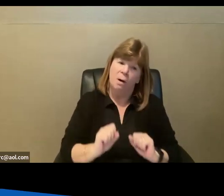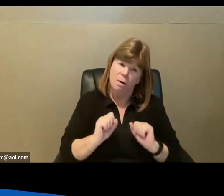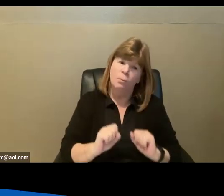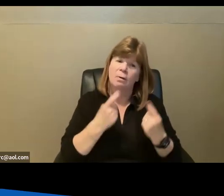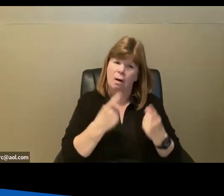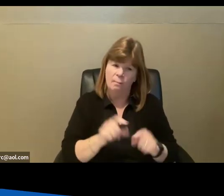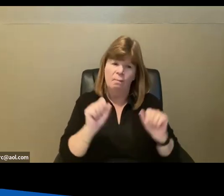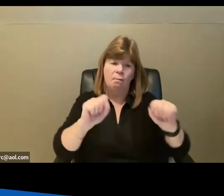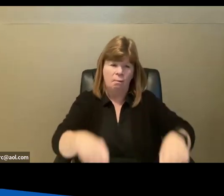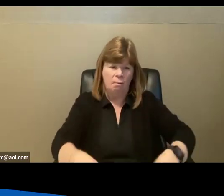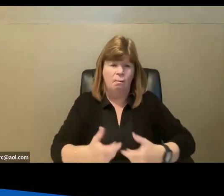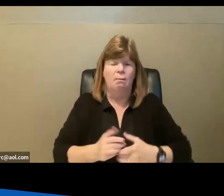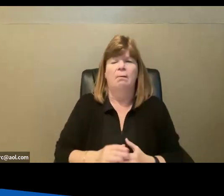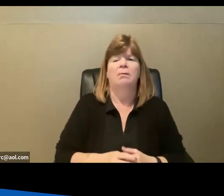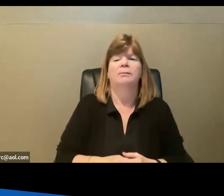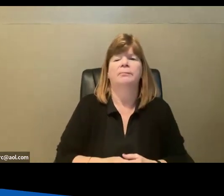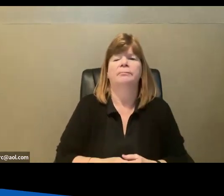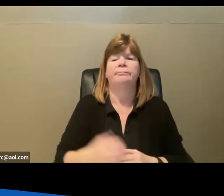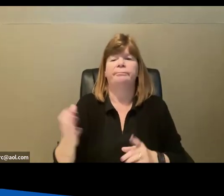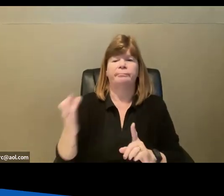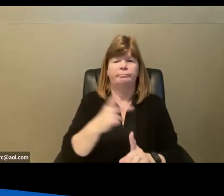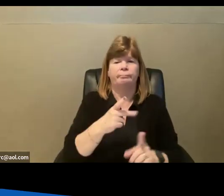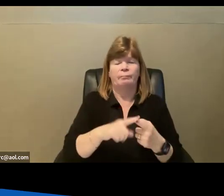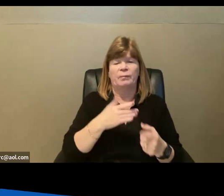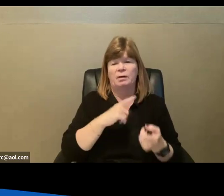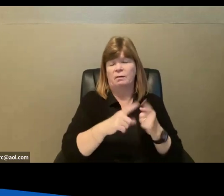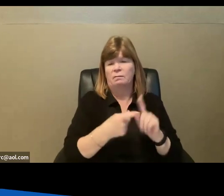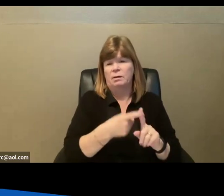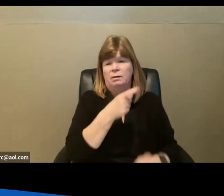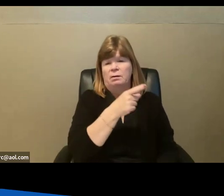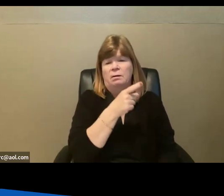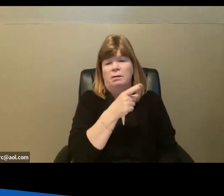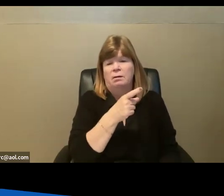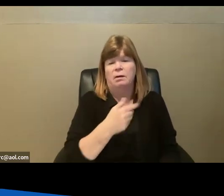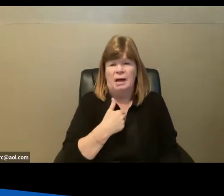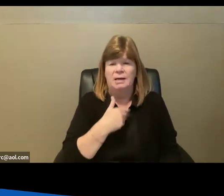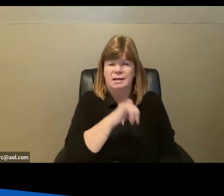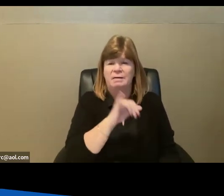Volviendo a nuestro amigo que tiene esta infección en su herida,